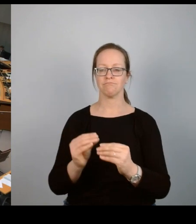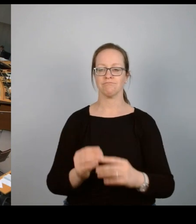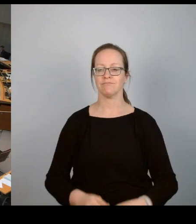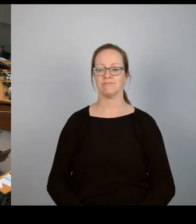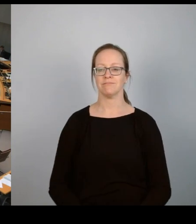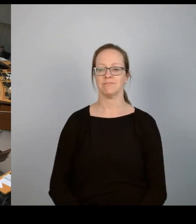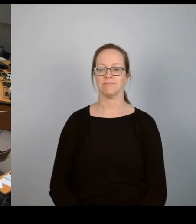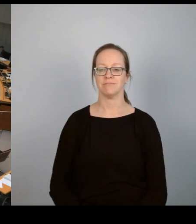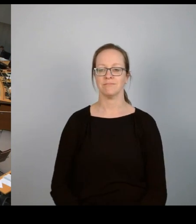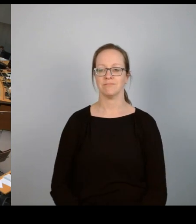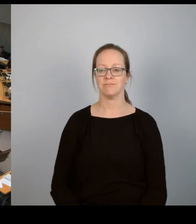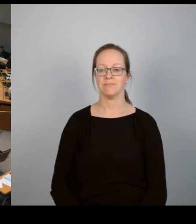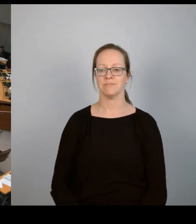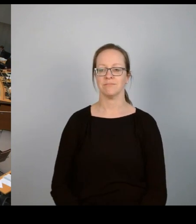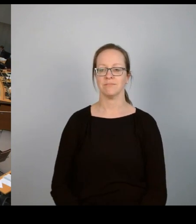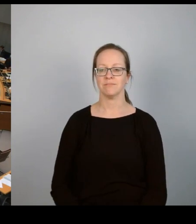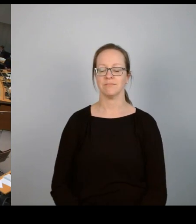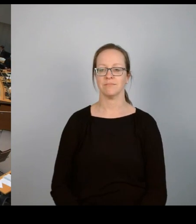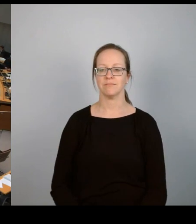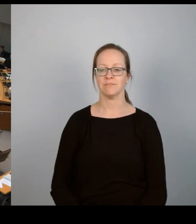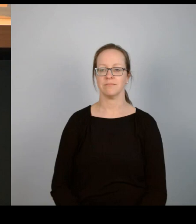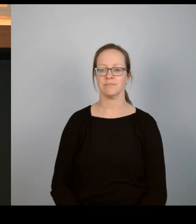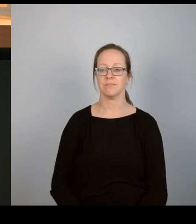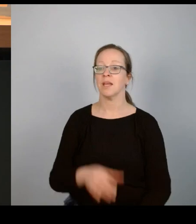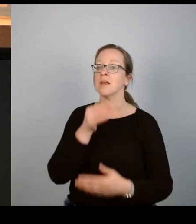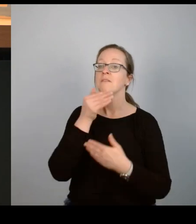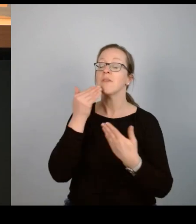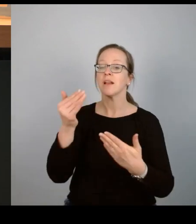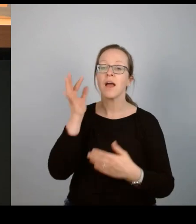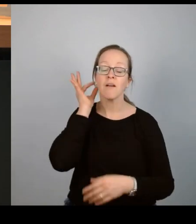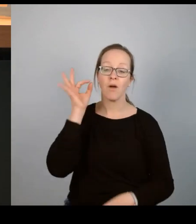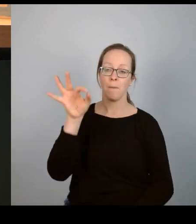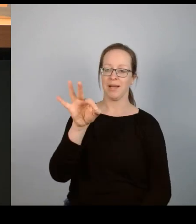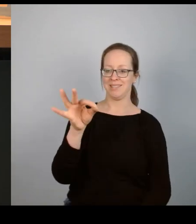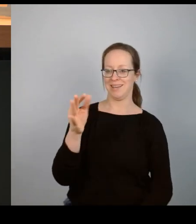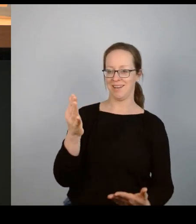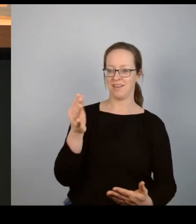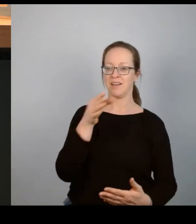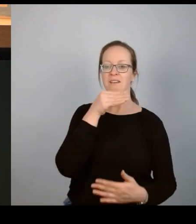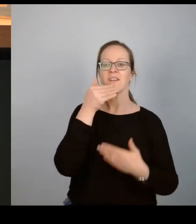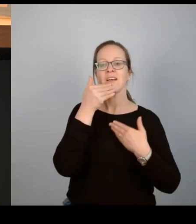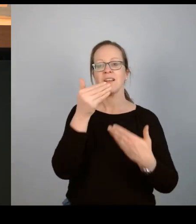Es geht hier um Wohnungen und Verkehr in Berlin. Und sie haben dann sehr schnell abgestellt auf